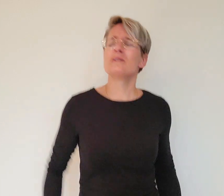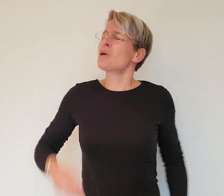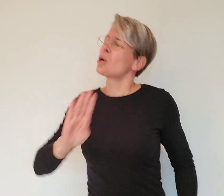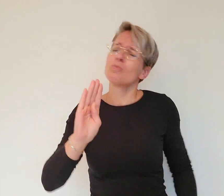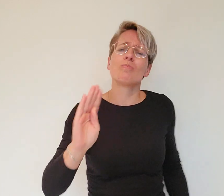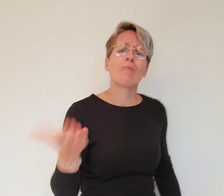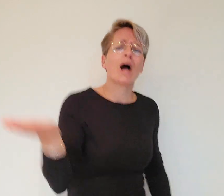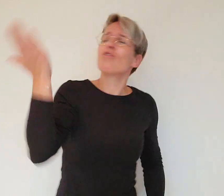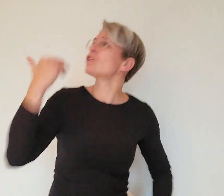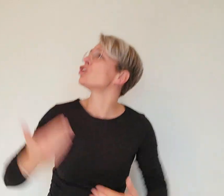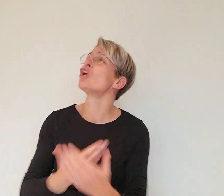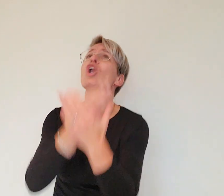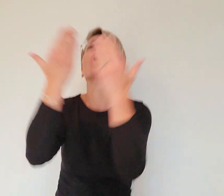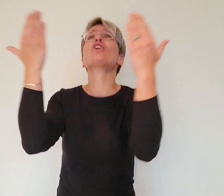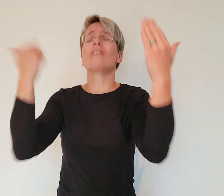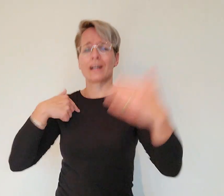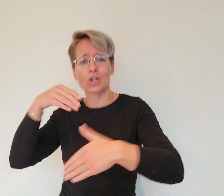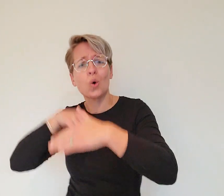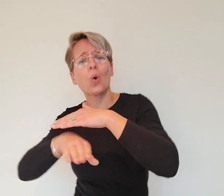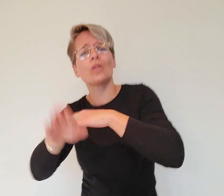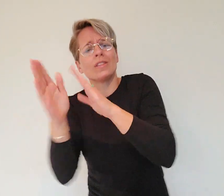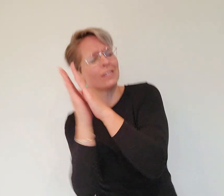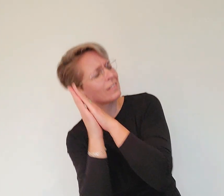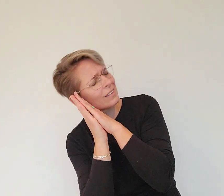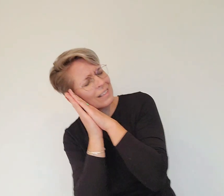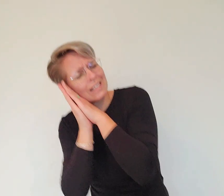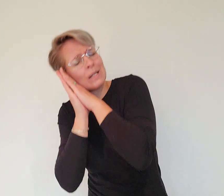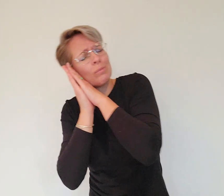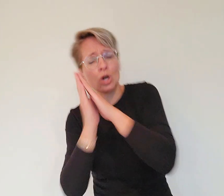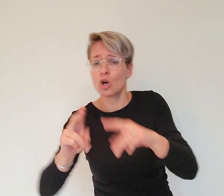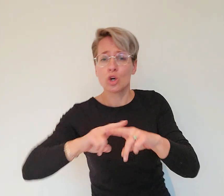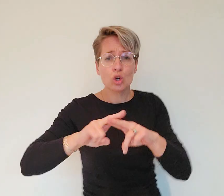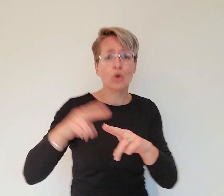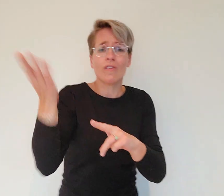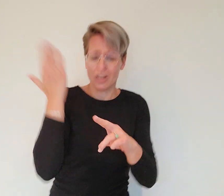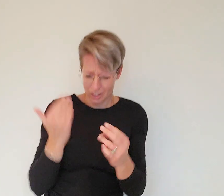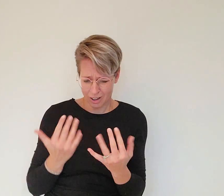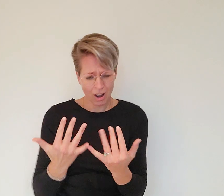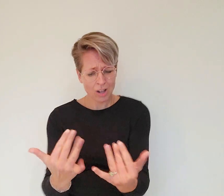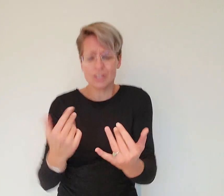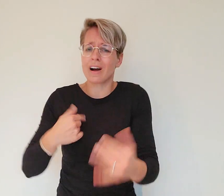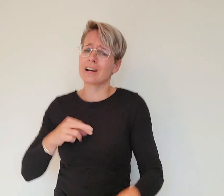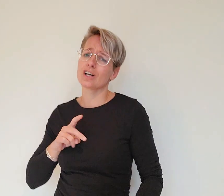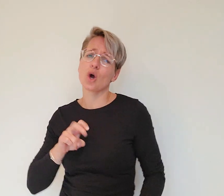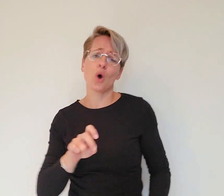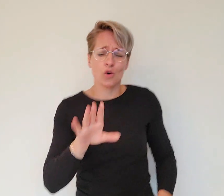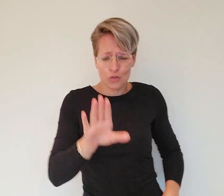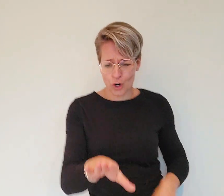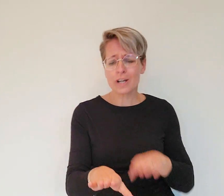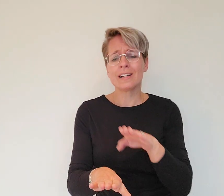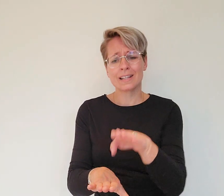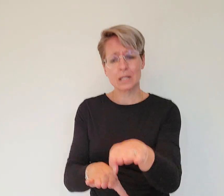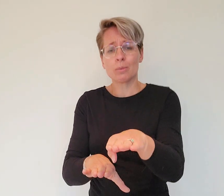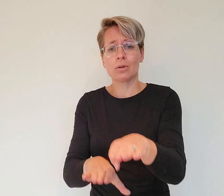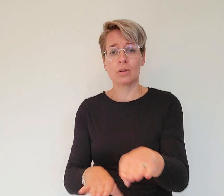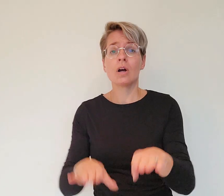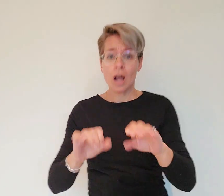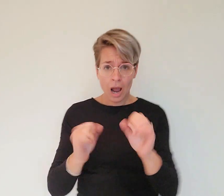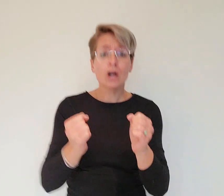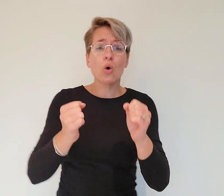Blauw was de lucht waar ik onder sliep Groen was het gras waar ik over liep